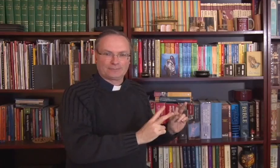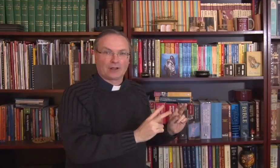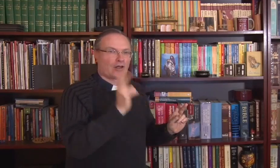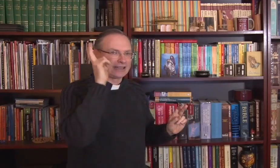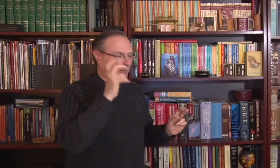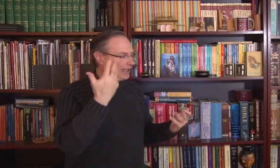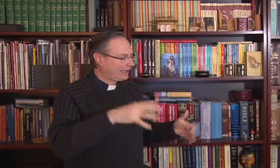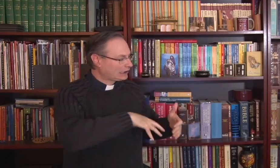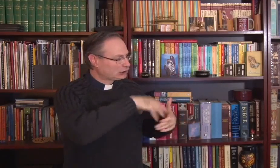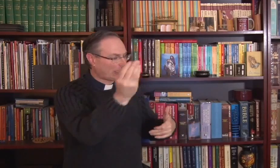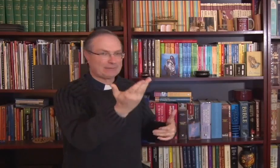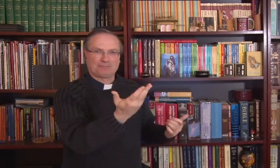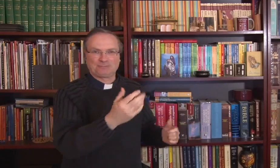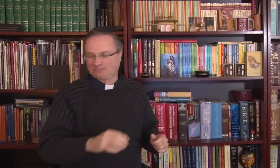le démon était sorti.